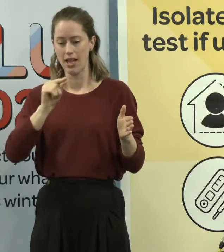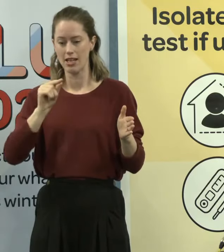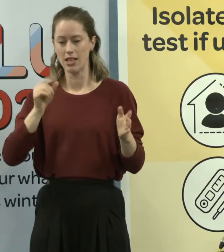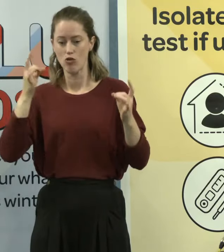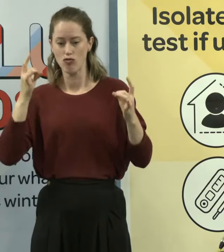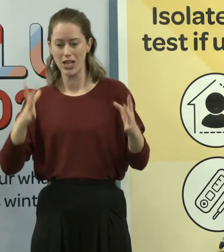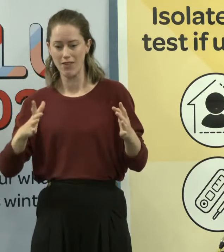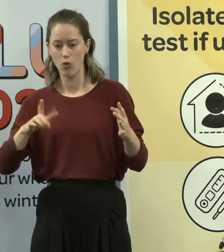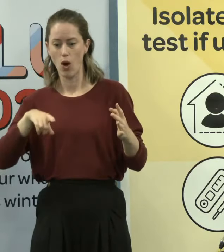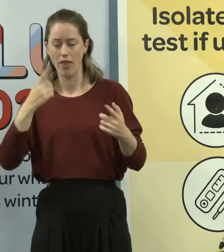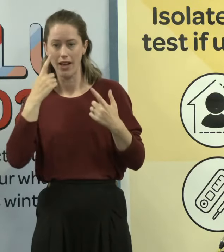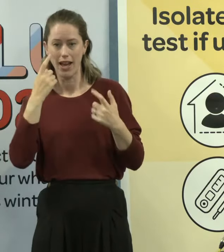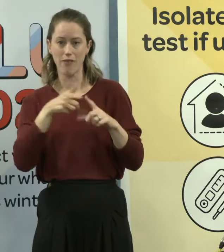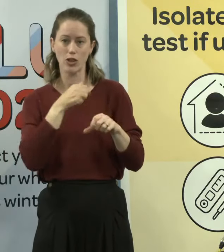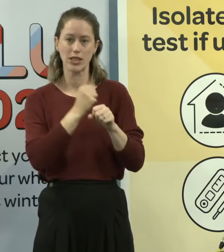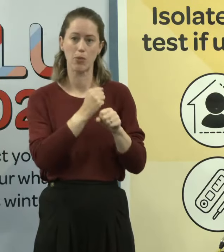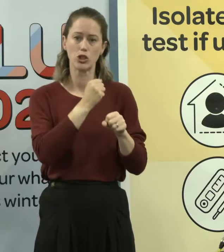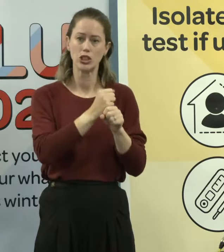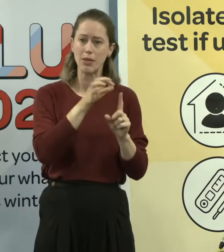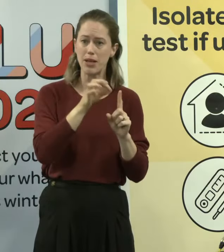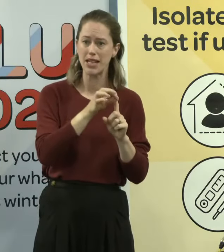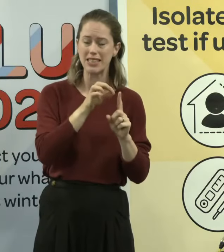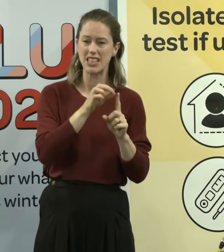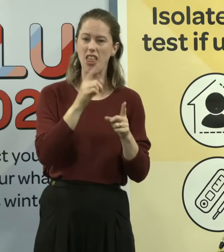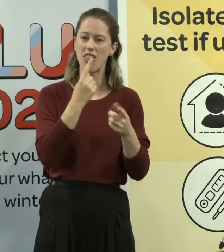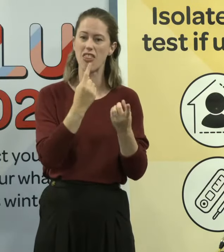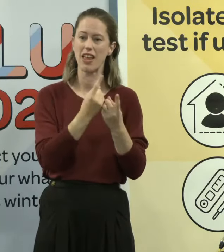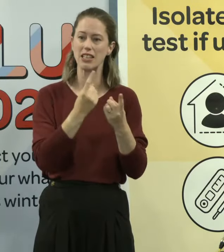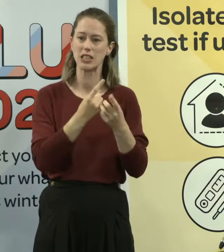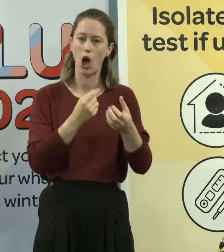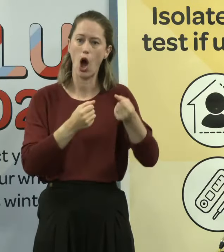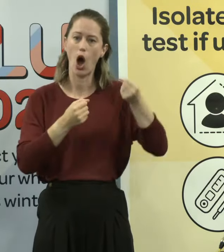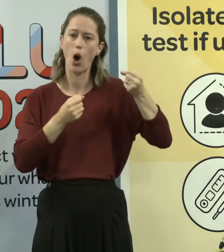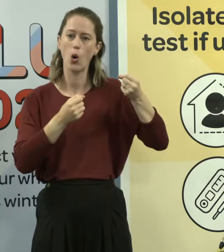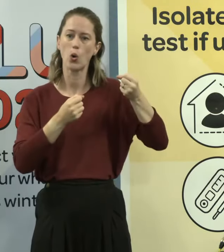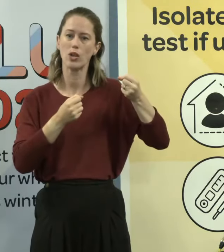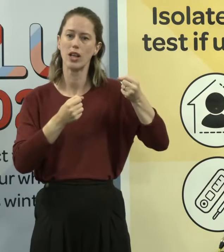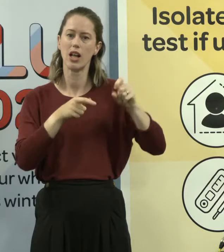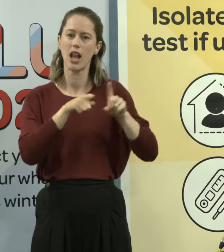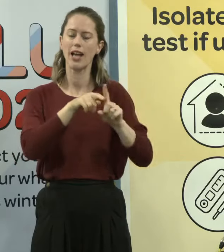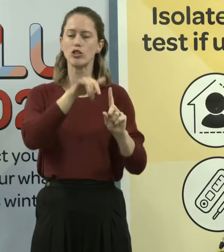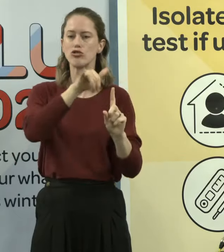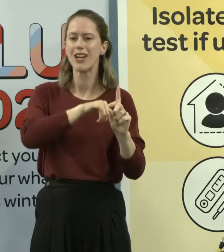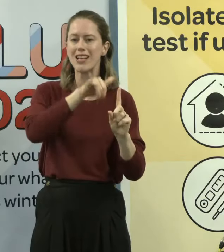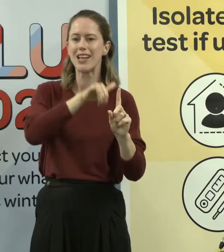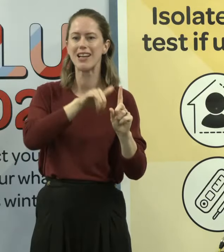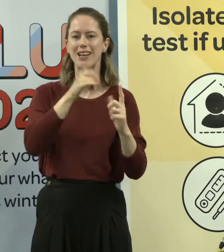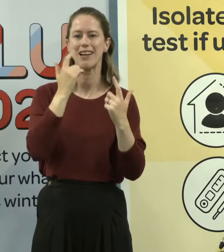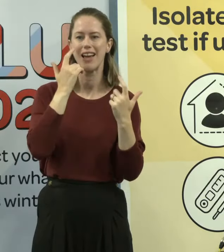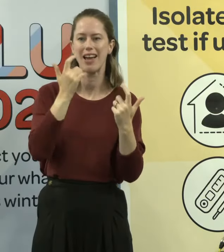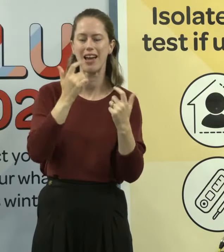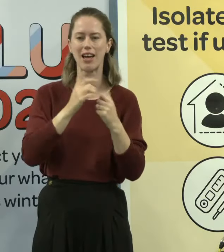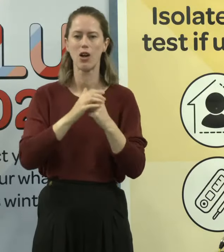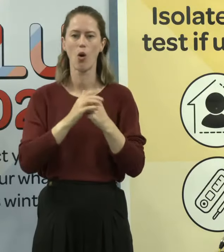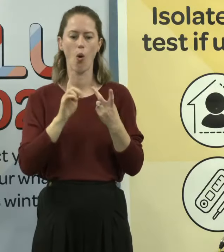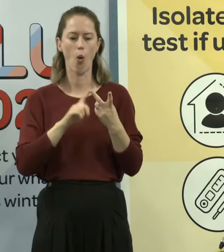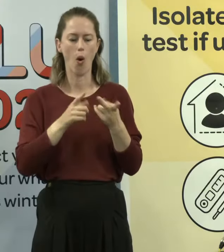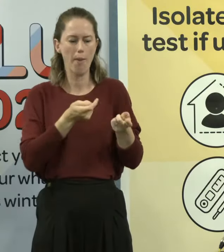pa ana ki te COVID. Ko nga mea katoa e whakaaetia ana i te nuinga Ko nga mahi me nga